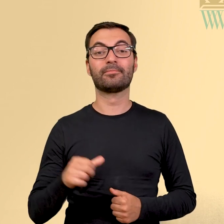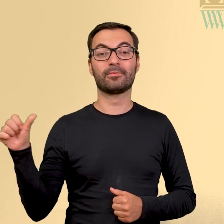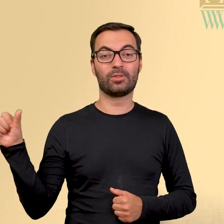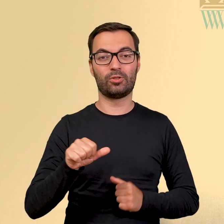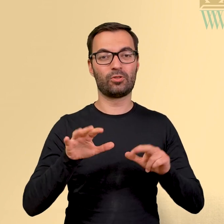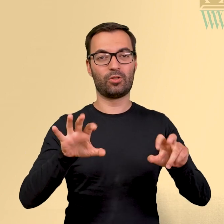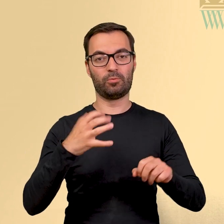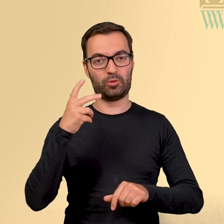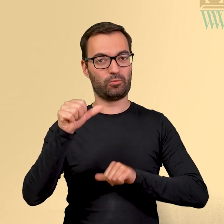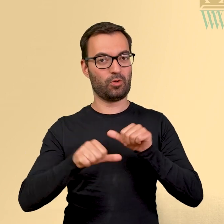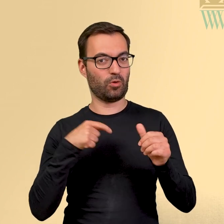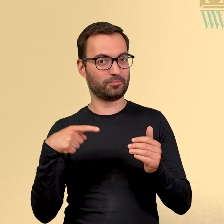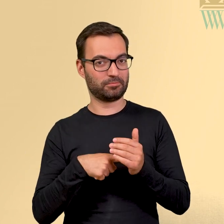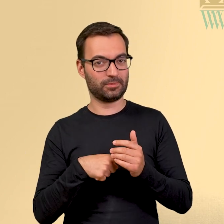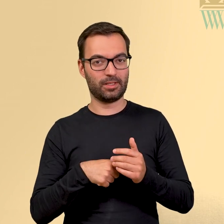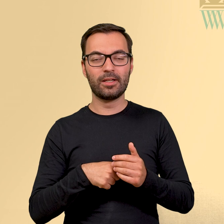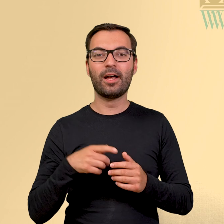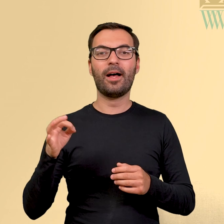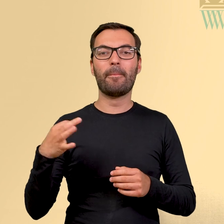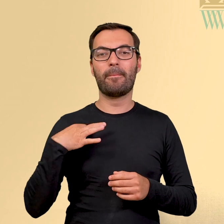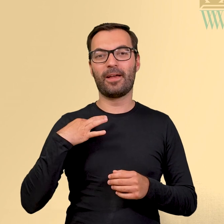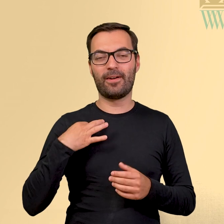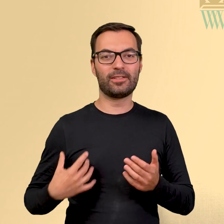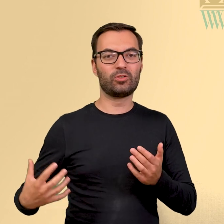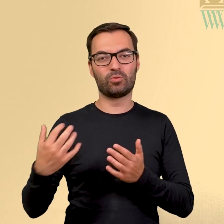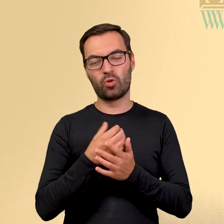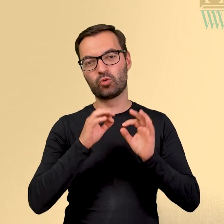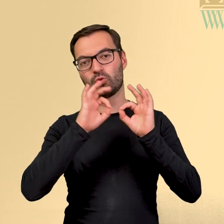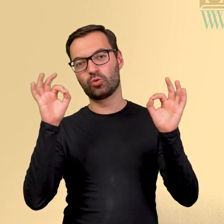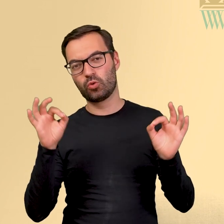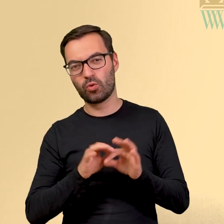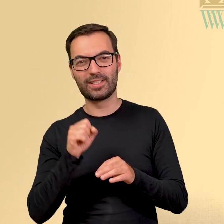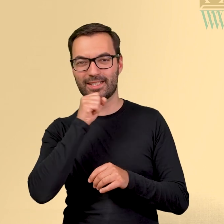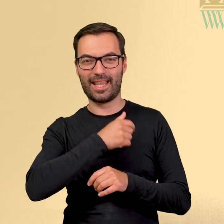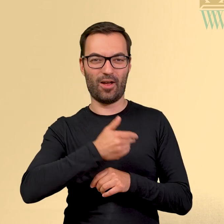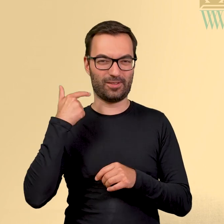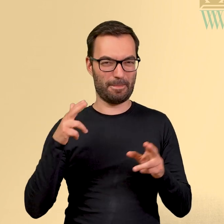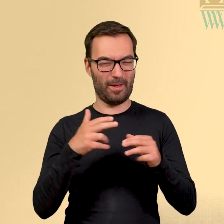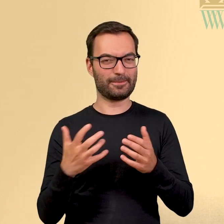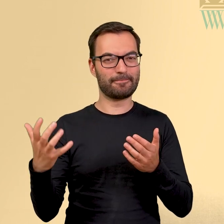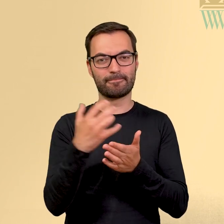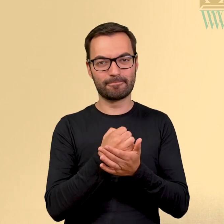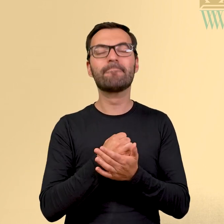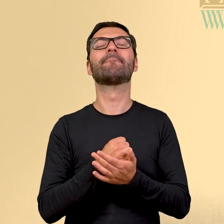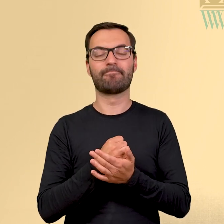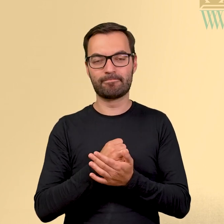W 1805 roku prywatne zbiory sztuki i starożytności gromadzone w pałacu w Wilanowie